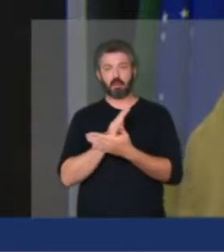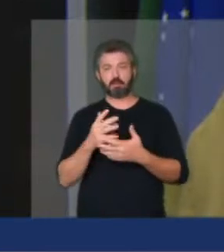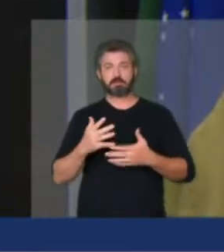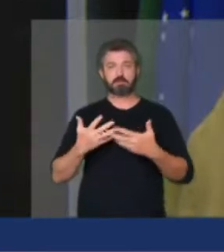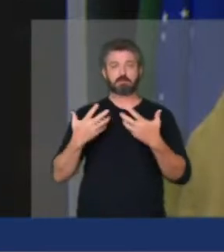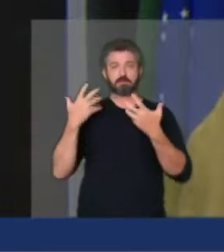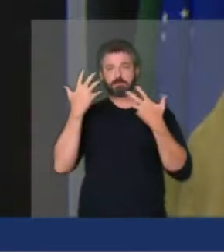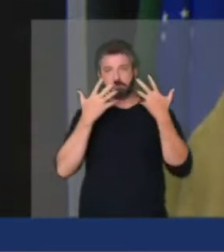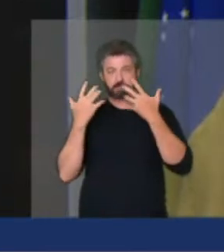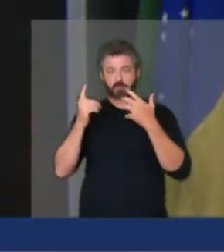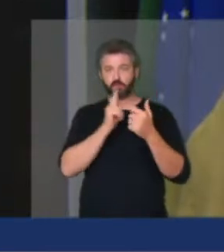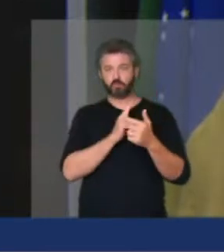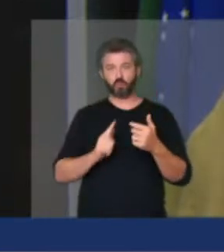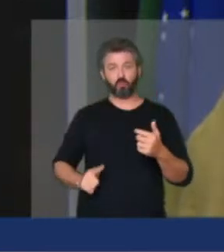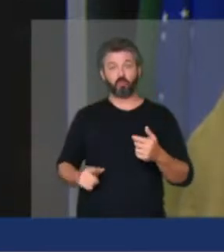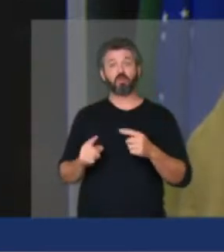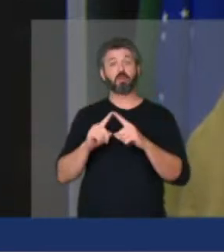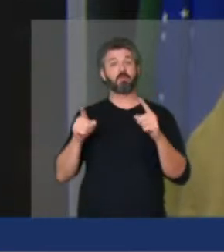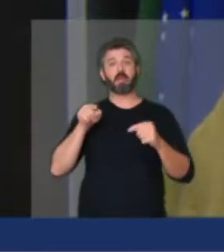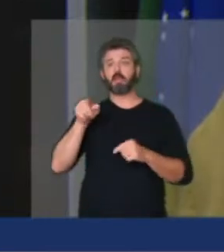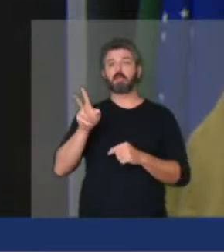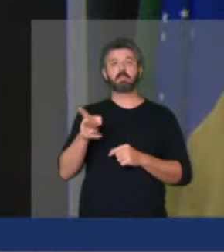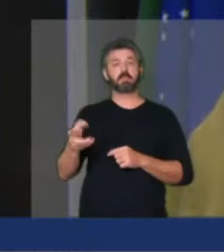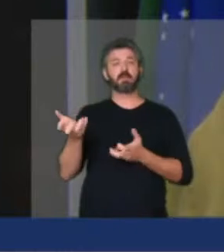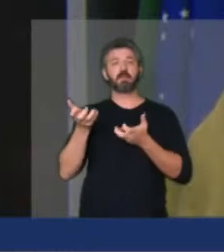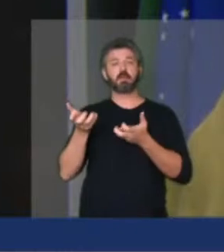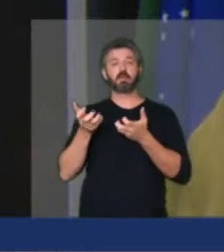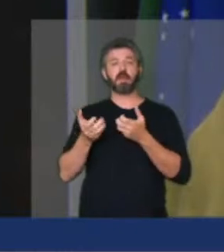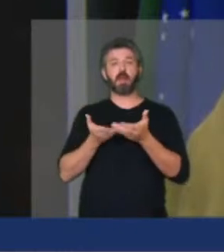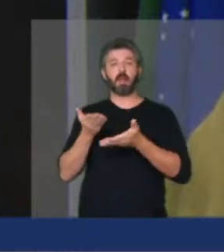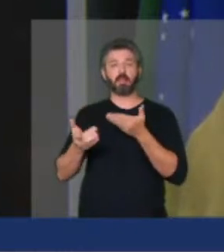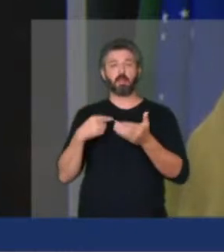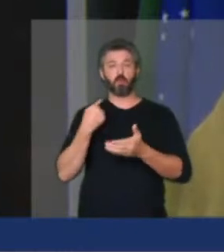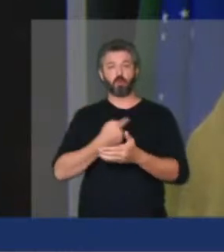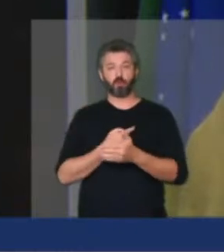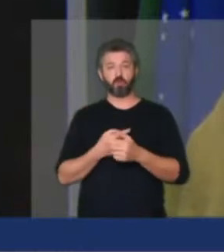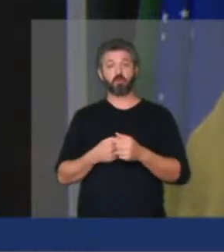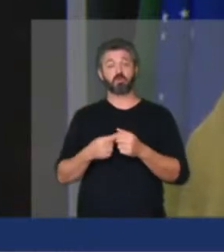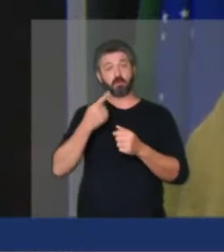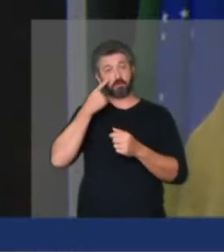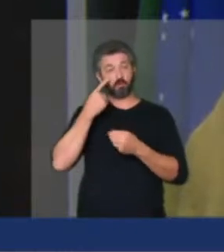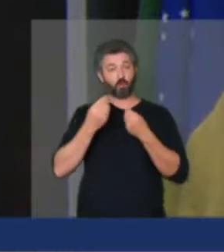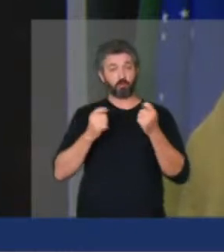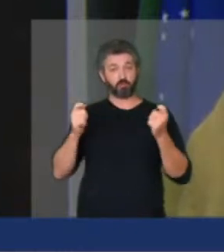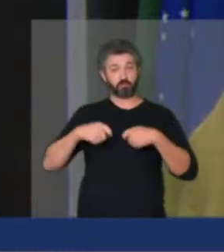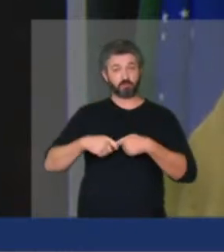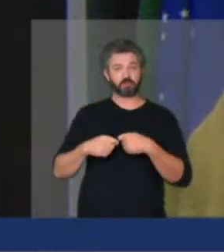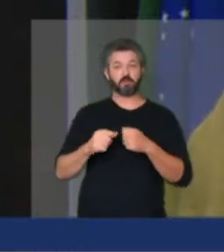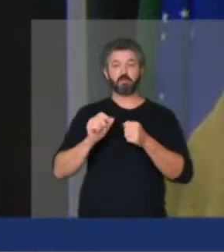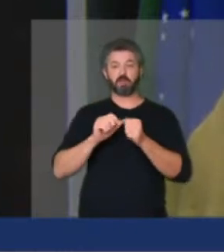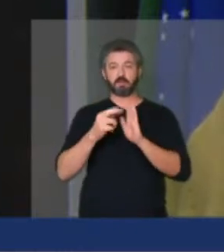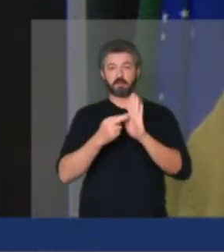NOS ATENDER E ESTAR CONSTRUINDO UM... POSSÍVEL PARA QUE A GENTE POSSA TRAZER ESSA REGULAMENTAÇÃO. AGRADECER AO LÍDER DO PSL, VITOR HUGO, QUE TAMBÉM FEZ